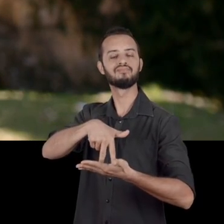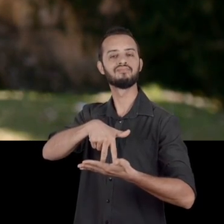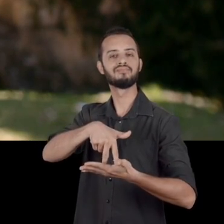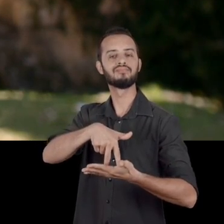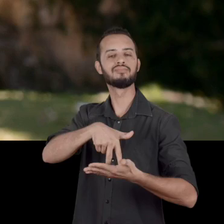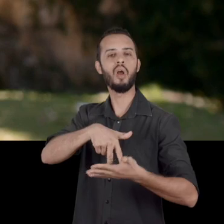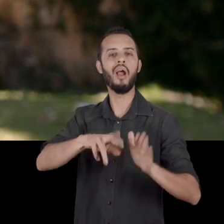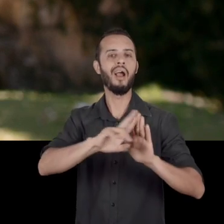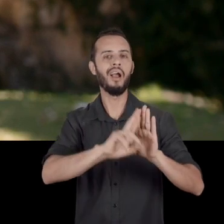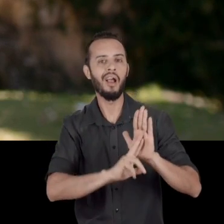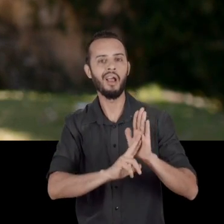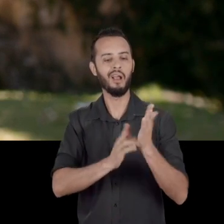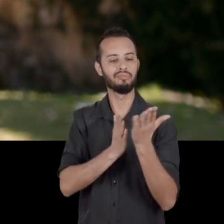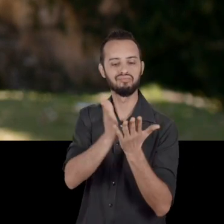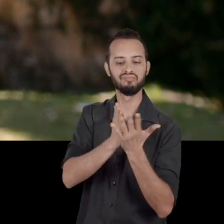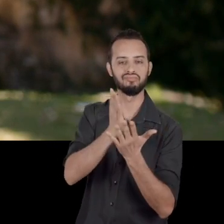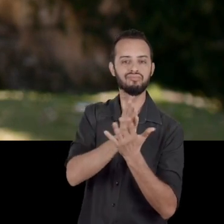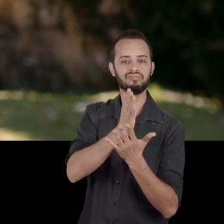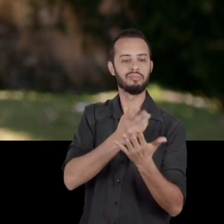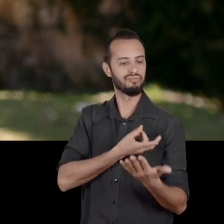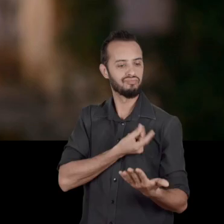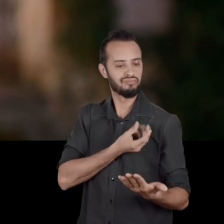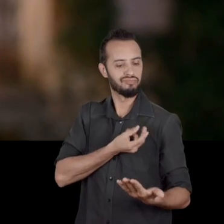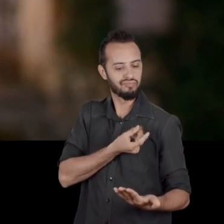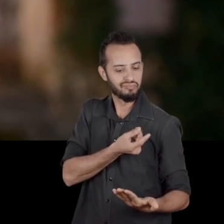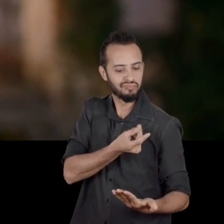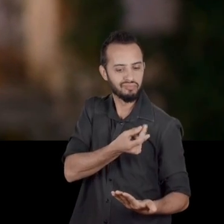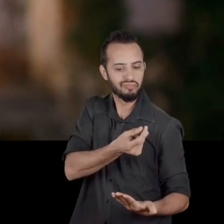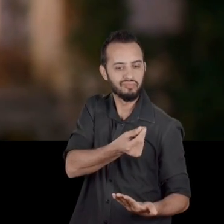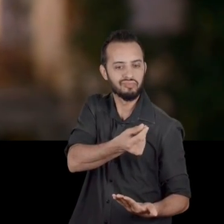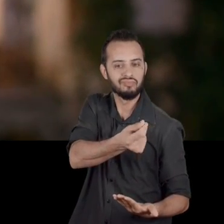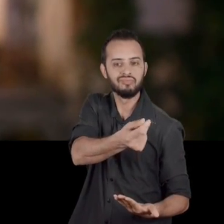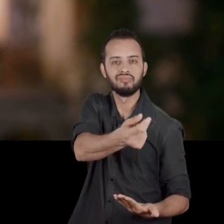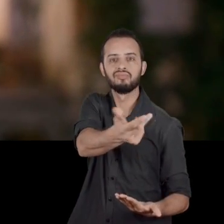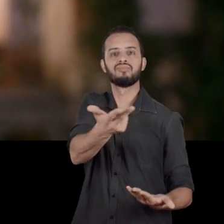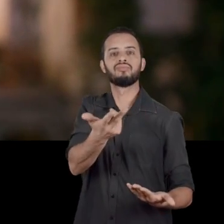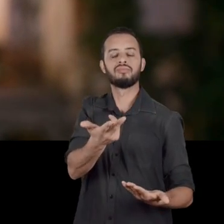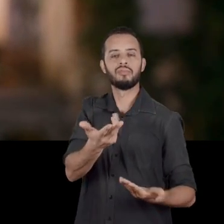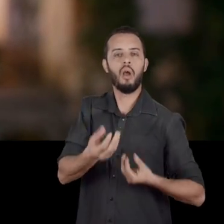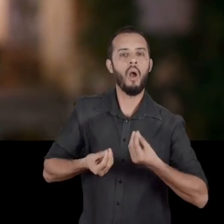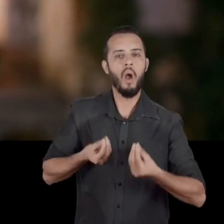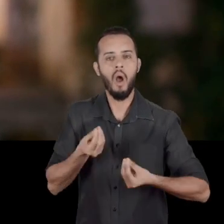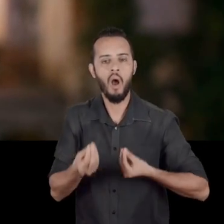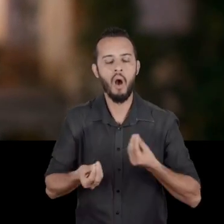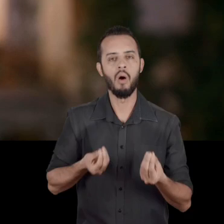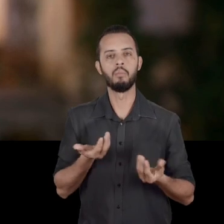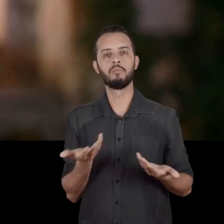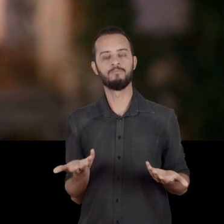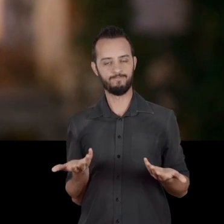Como é que eu vou ter a experiência de continuidade da minha existência? E com que predicados e de quais maneiras?